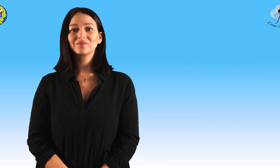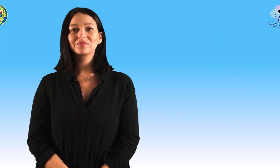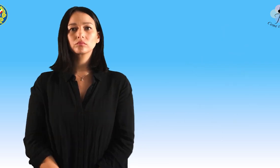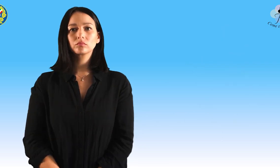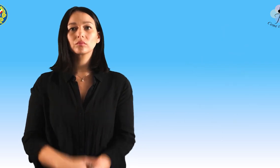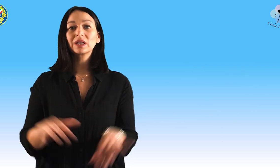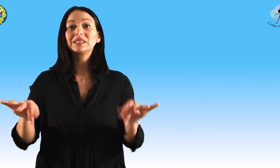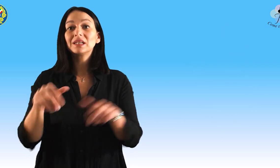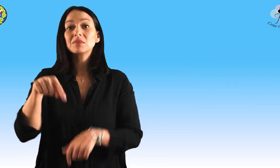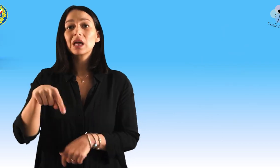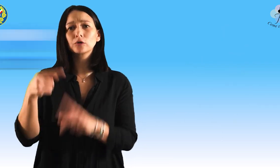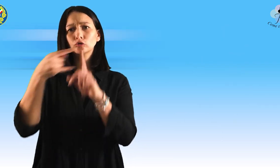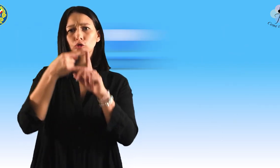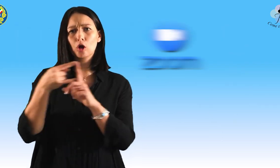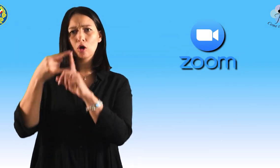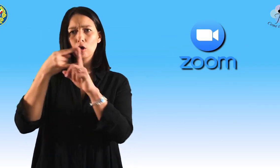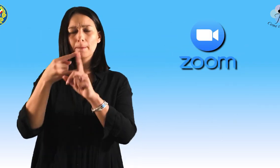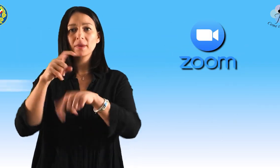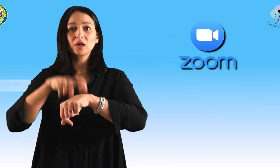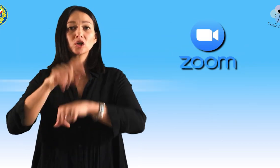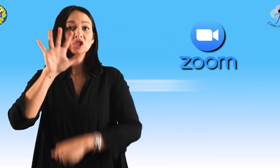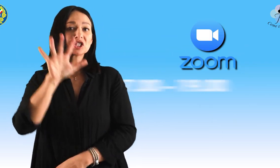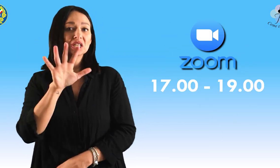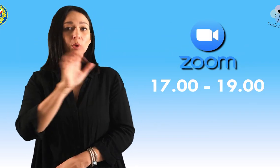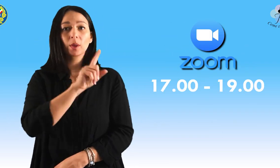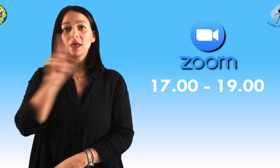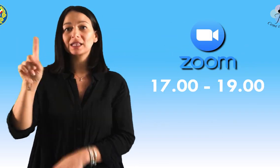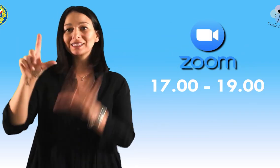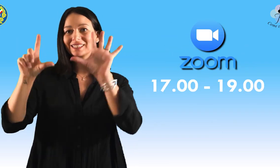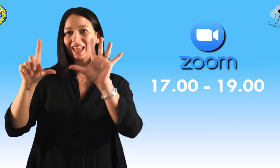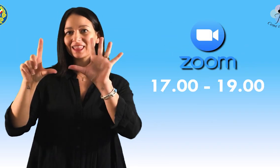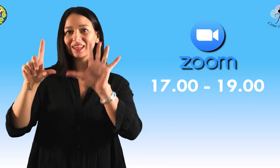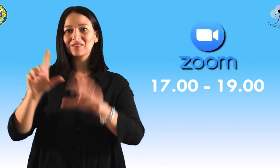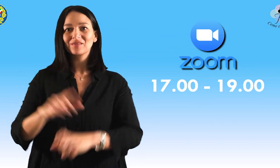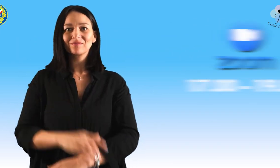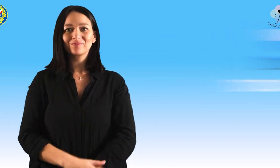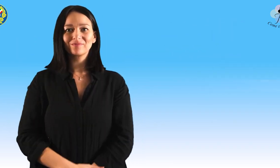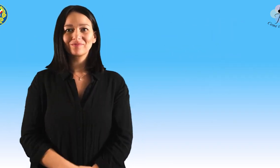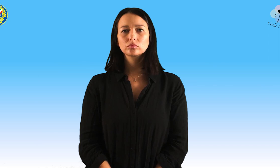Tutti e 3 gli incontri saranno online sulla piattaforma ZOOM dalle 17 alle 19.